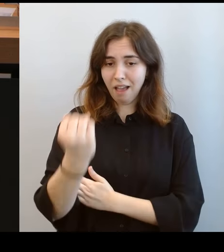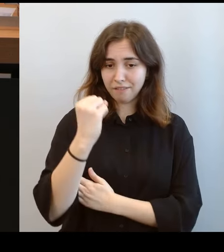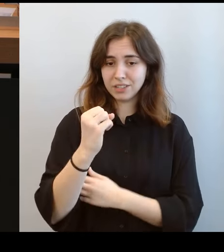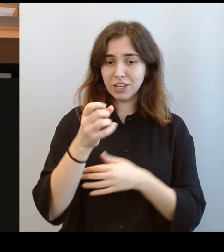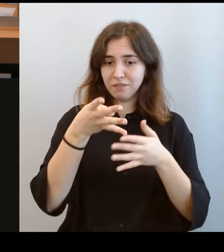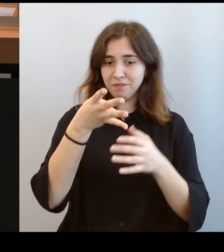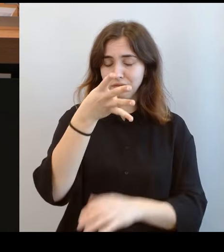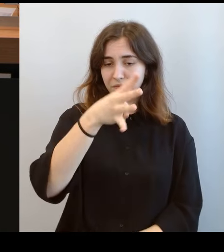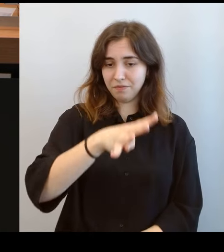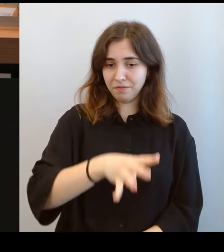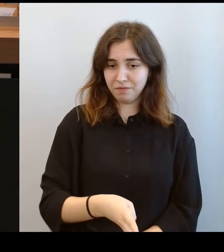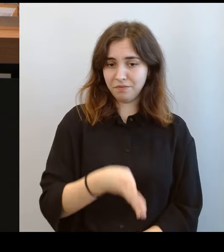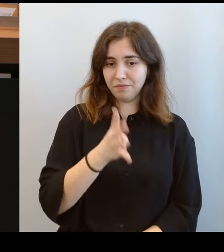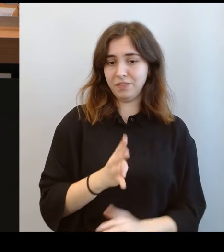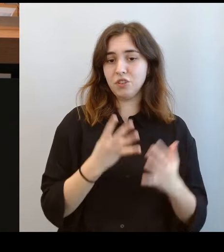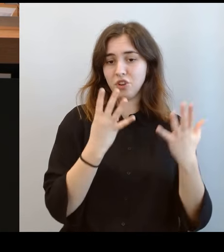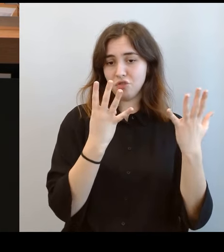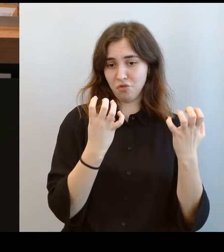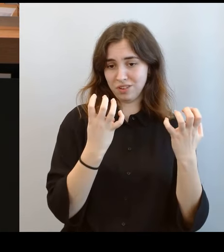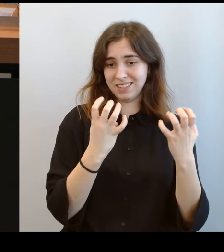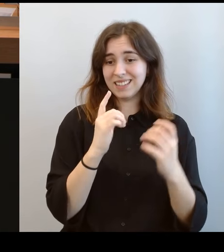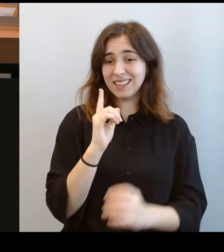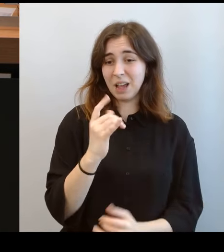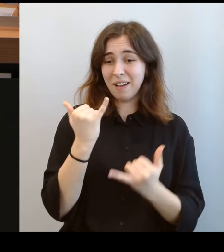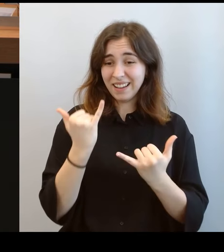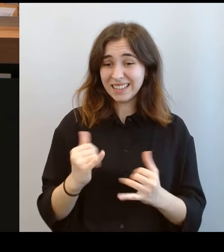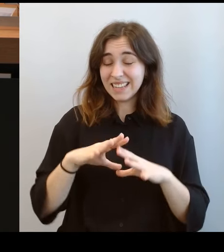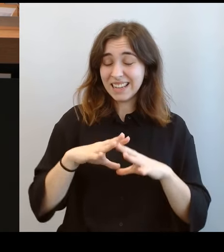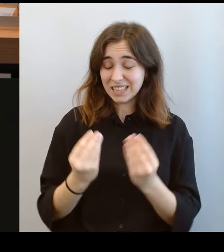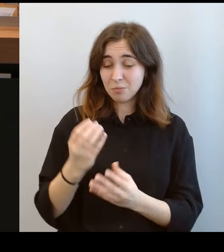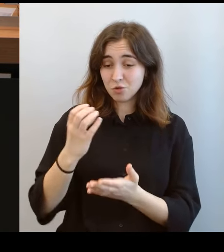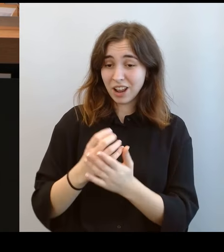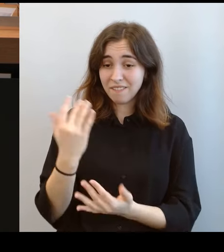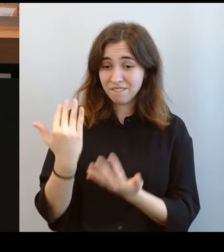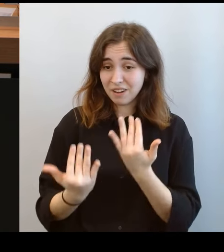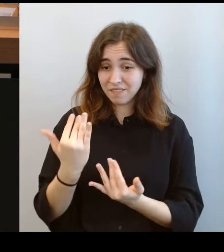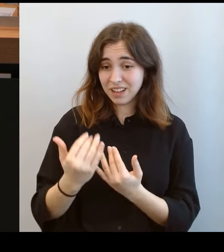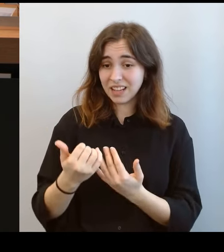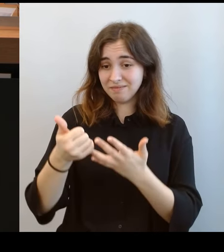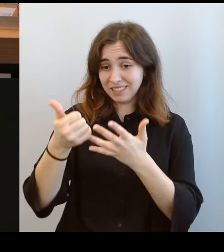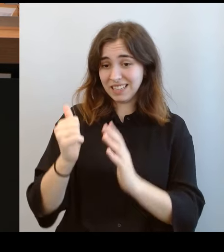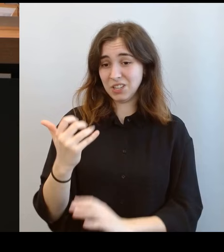610 Planstellen dort tätig. Das heißt, fast 20 % der